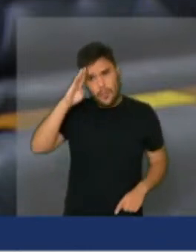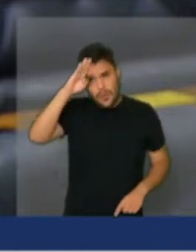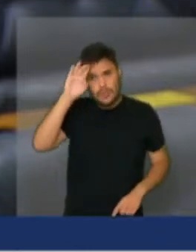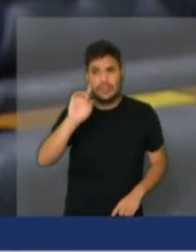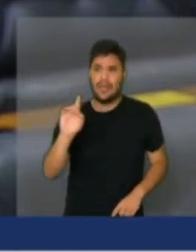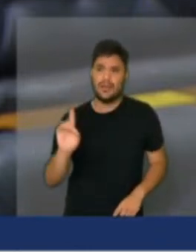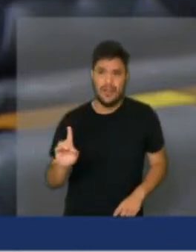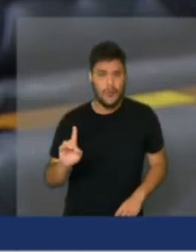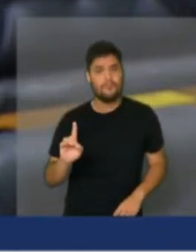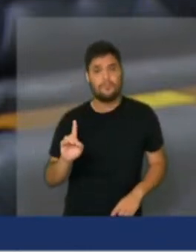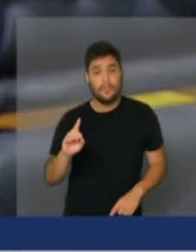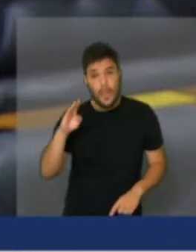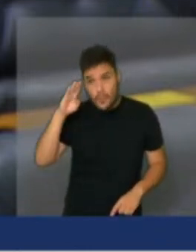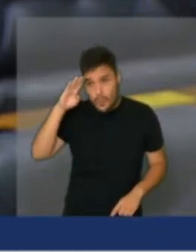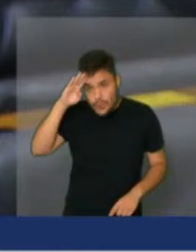NÓS VAMOS VENCER E MUITO BEM